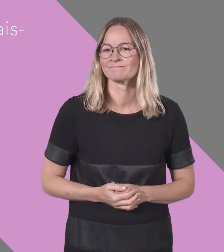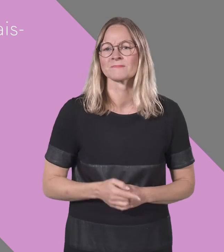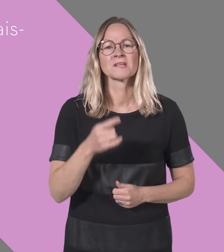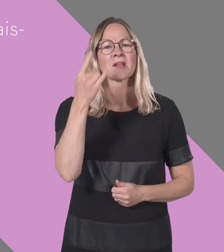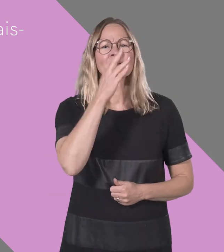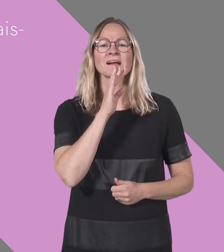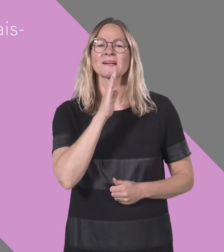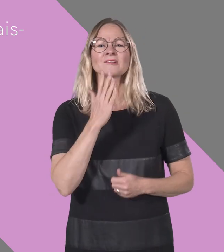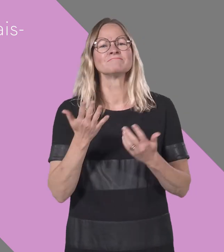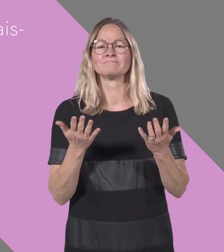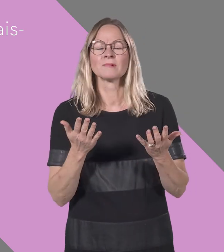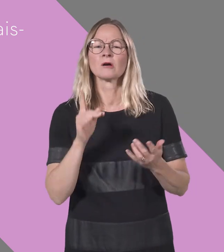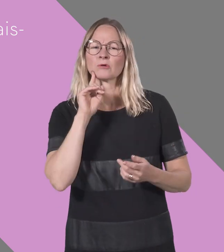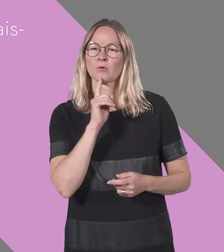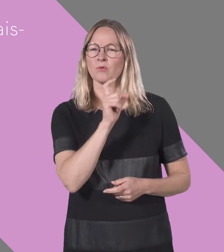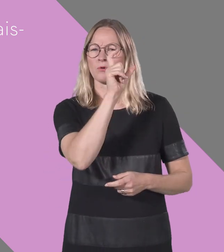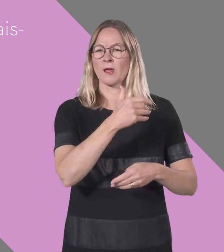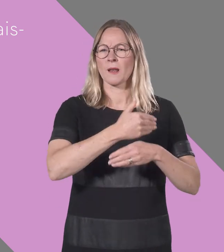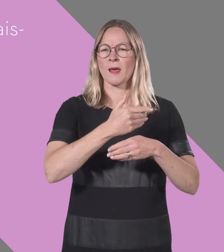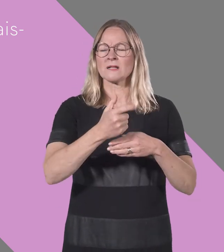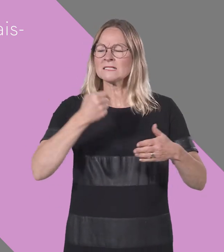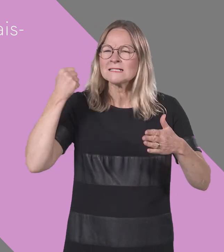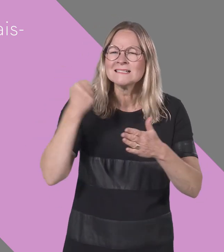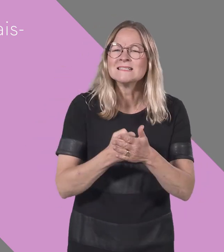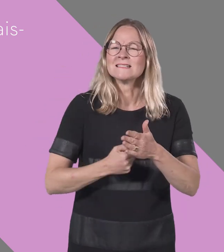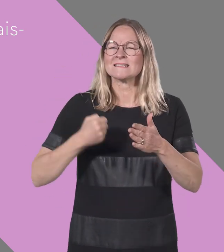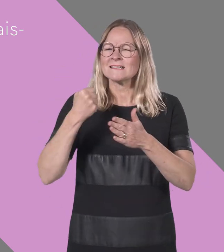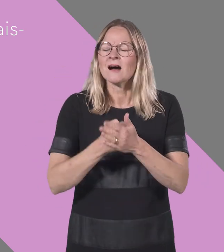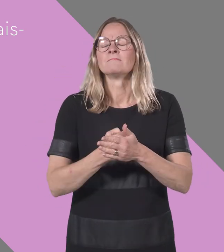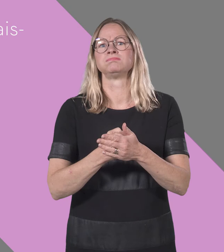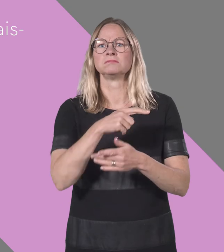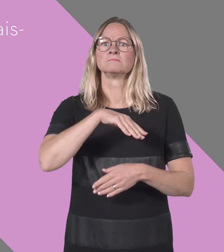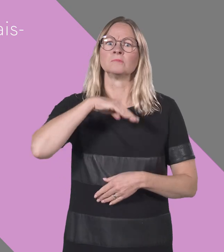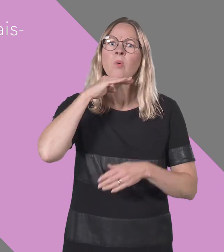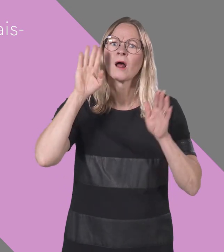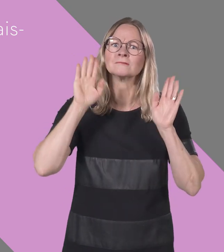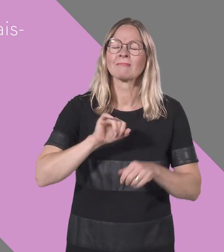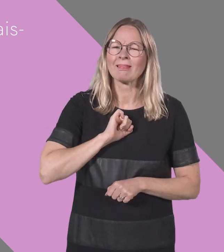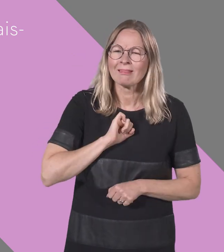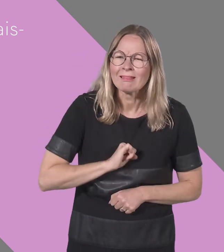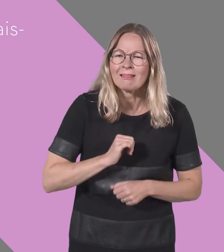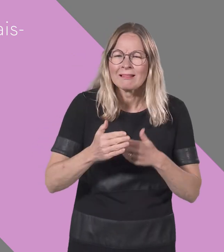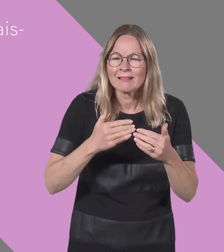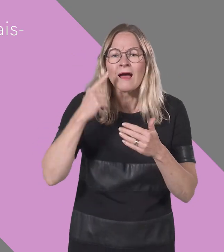Elokuva kertoo kamppailevasta kuurosta näyttelijästä, - joka on kyllästynyt suostumaan yhä nöyryyttävämpiin tehtäviin -